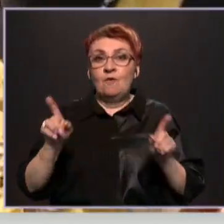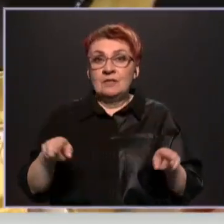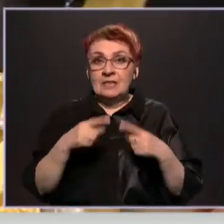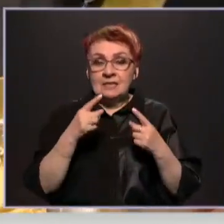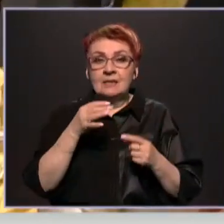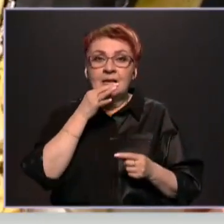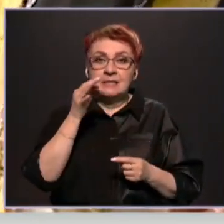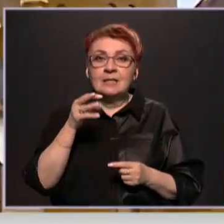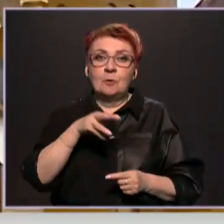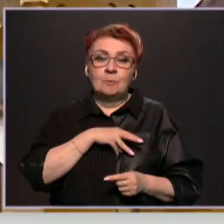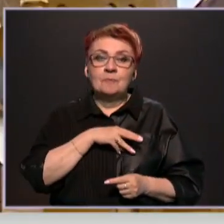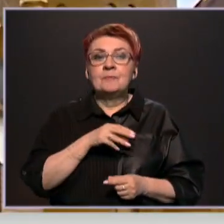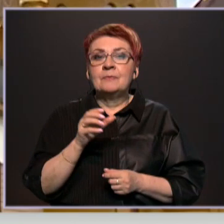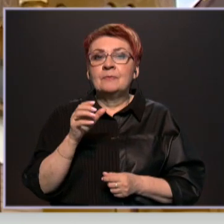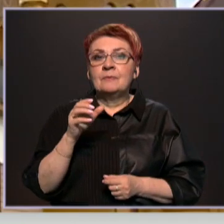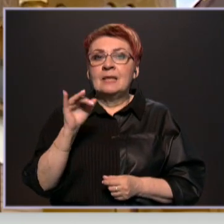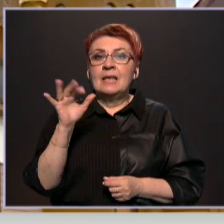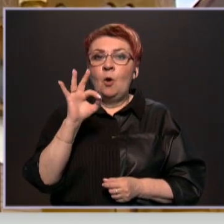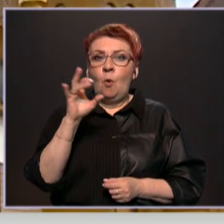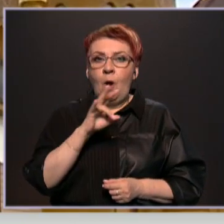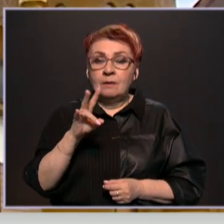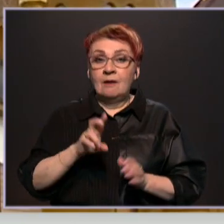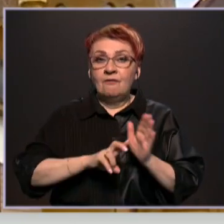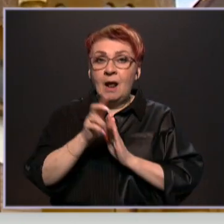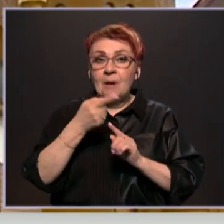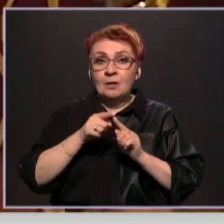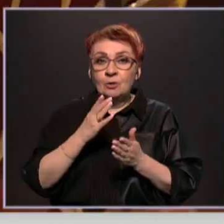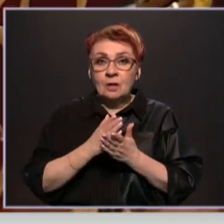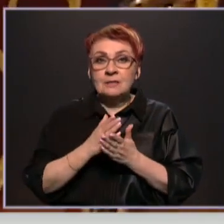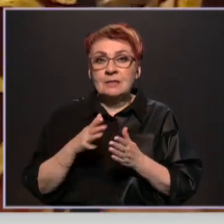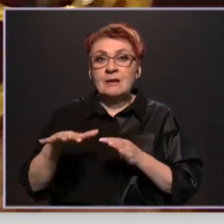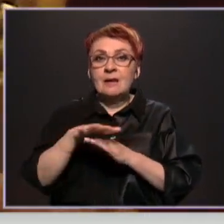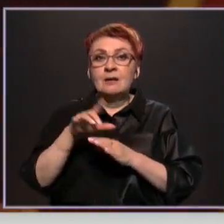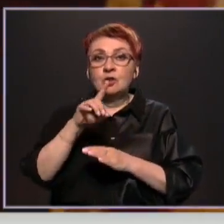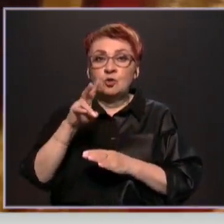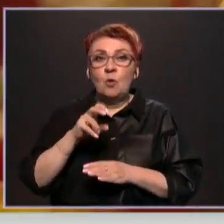Белгородский и старооскольский Иоанн В храмах которые находятся в зоне особого риска А таких